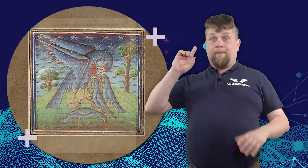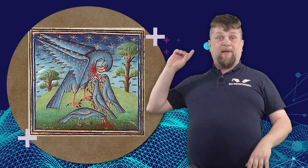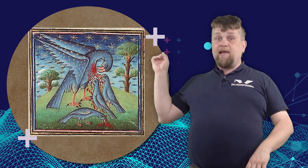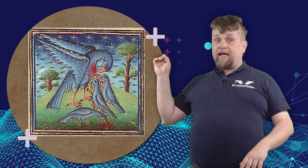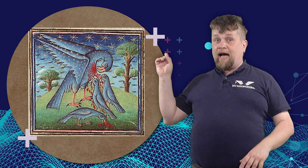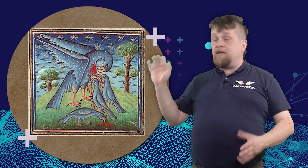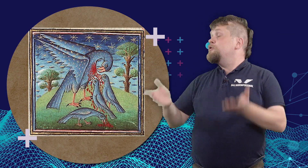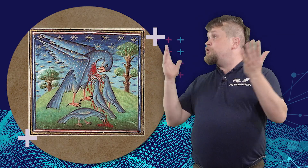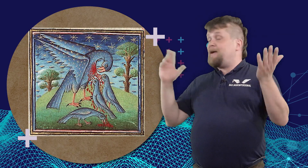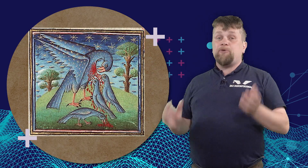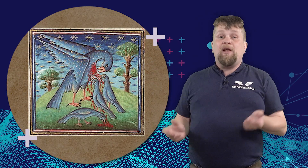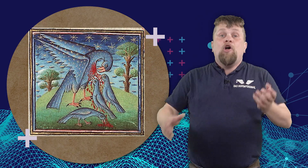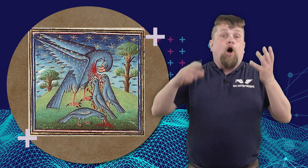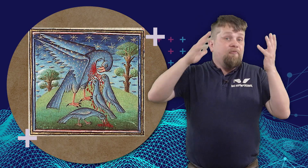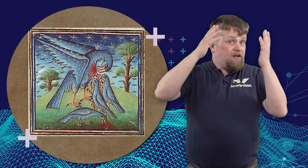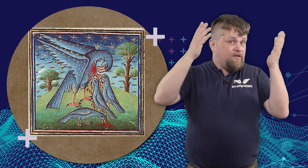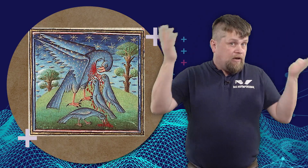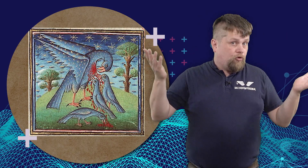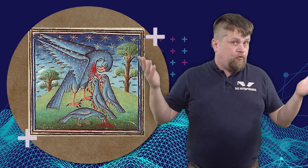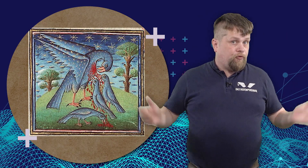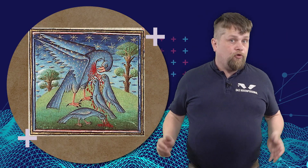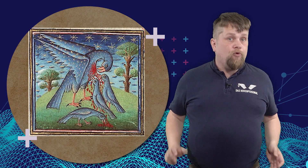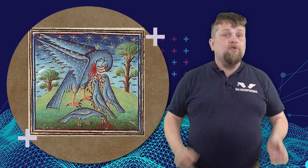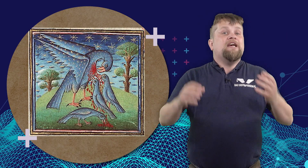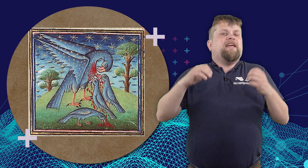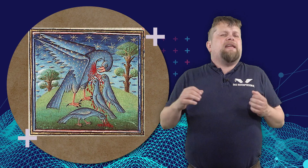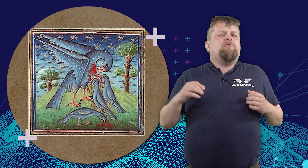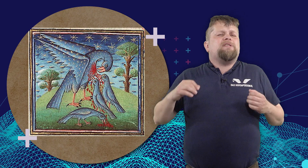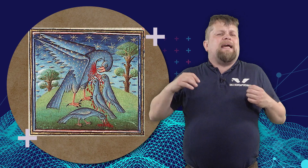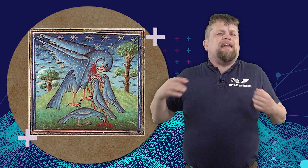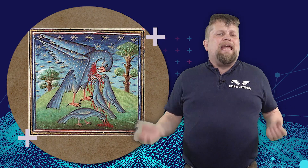Der Pelikan zum Beispiel opfert, laut Physiologus, in der Not sein